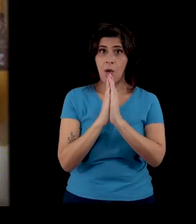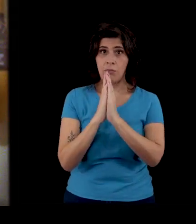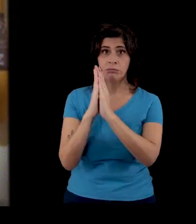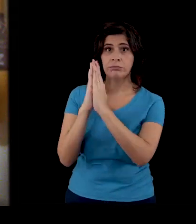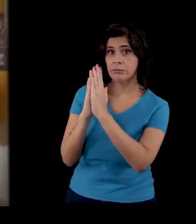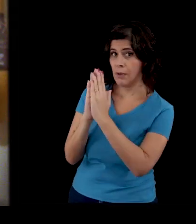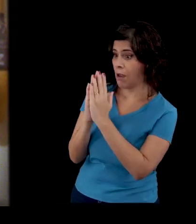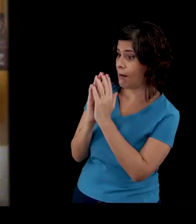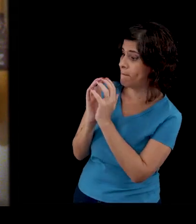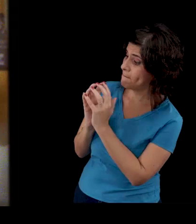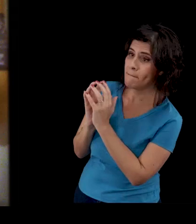pontas dos dedos,